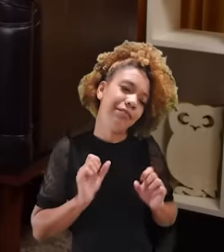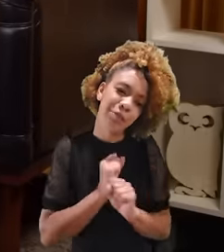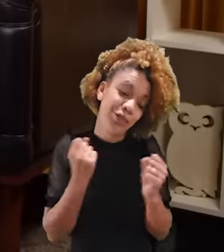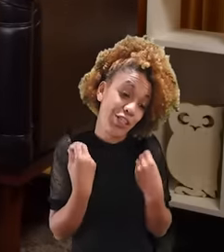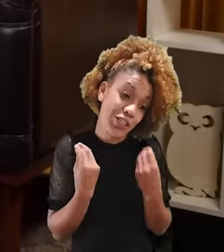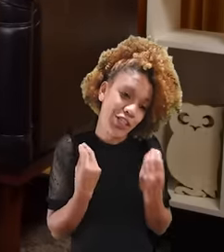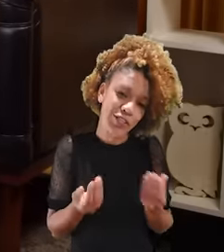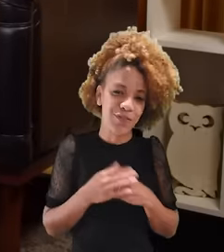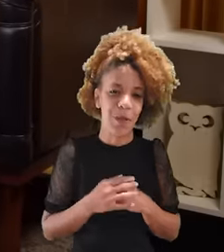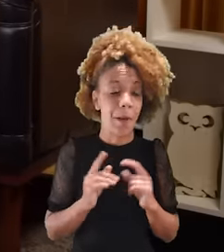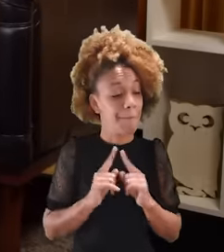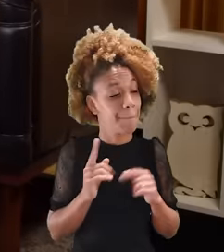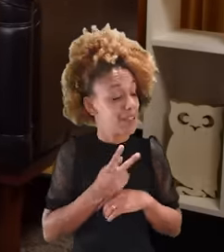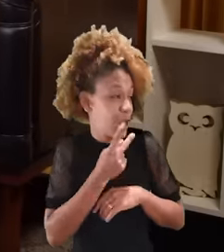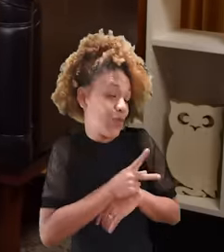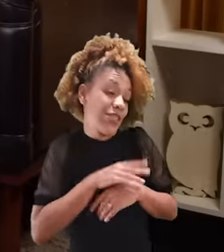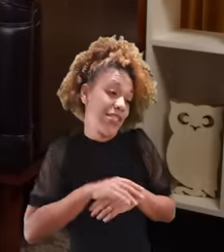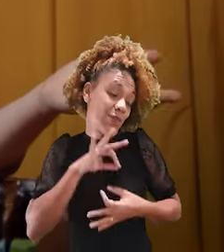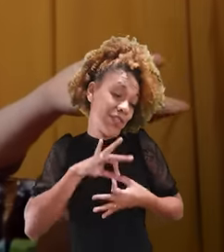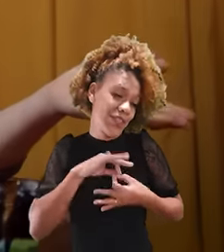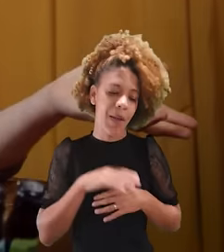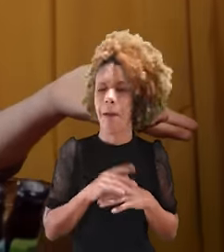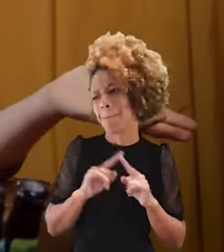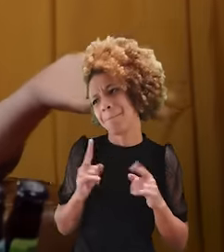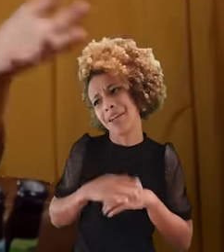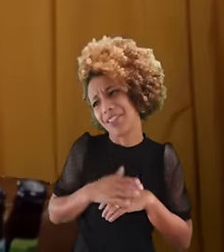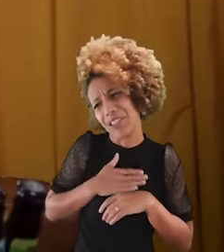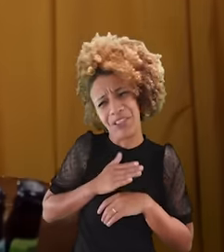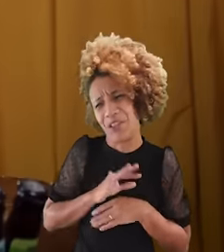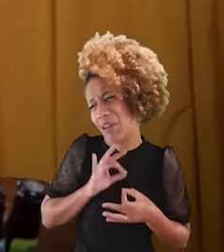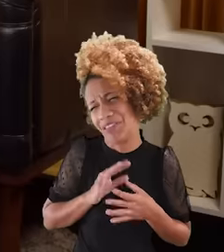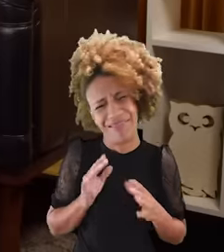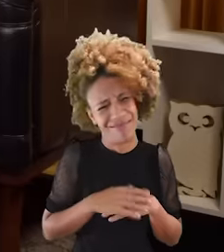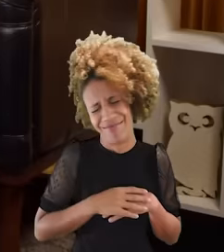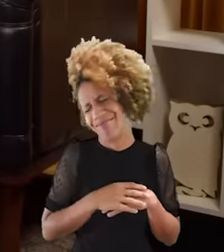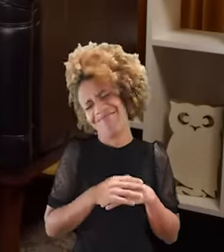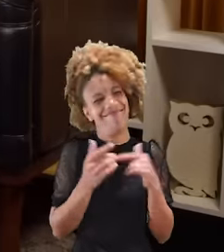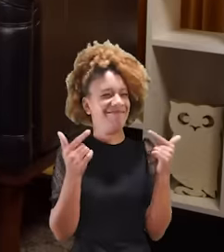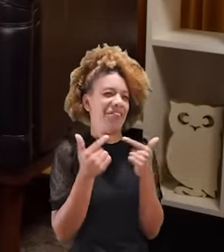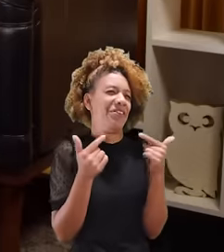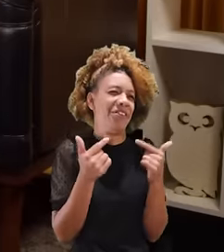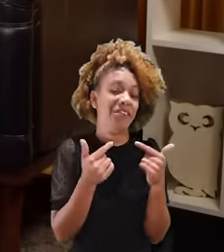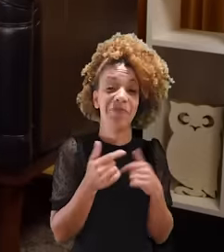bem também faz parte do seu Sim foi assim que nós elegemos nossos dois últimos exatamente ex vem aí